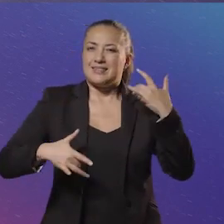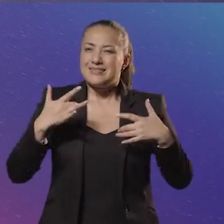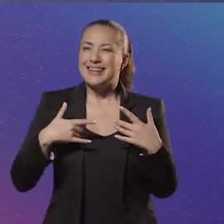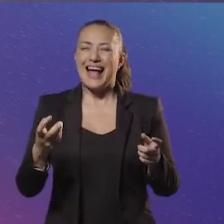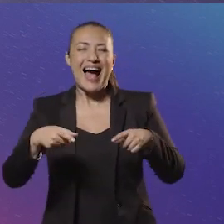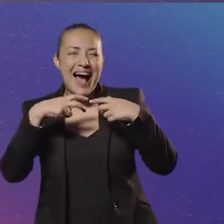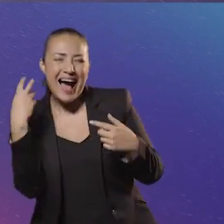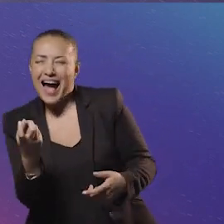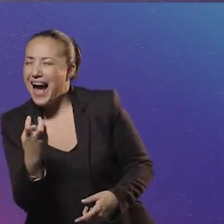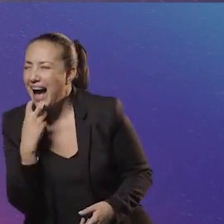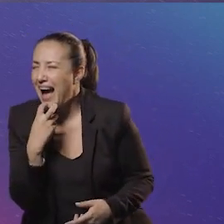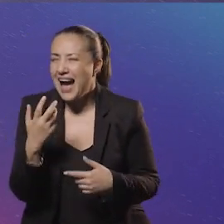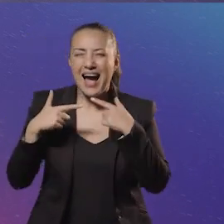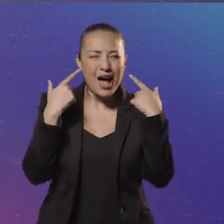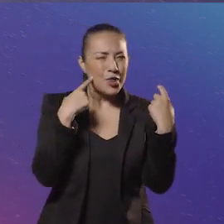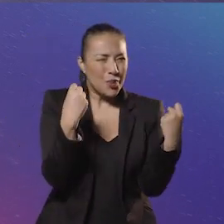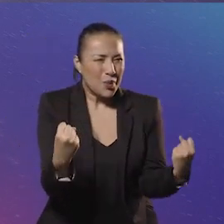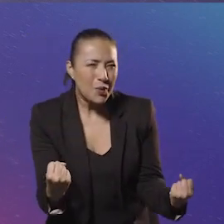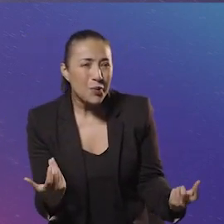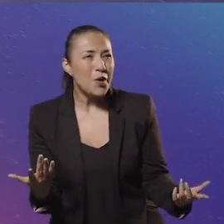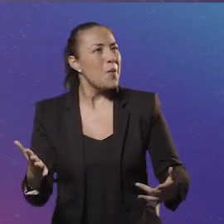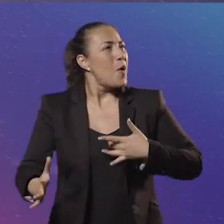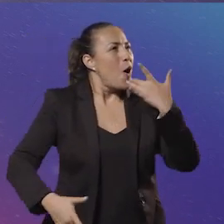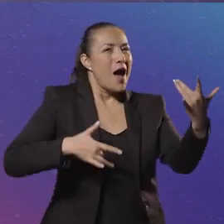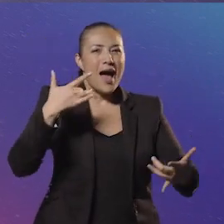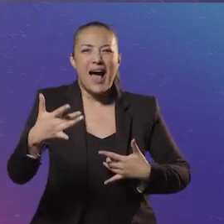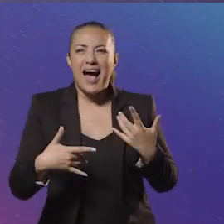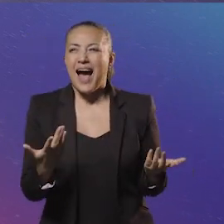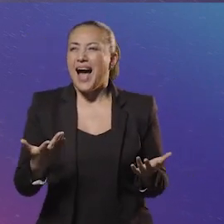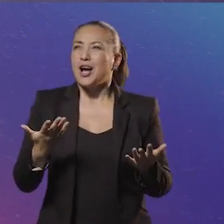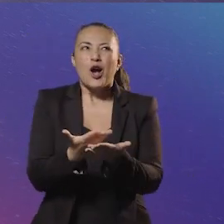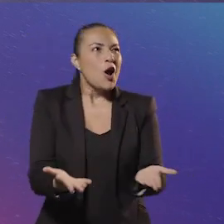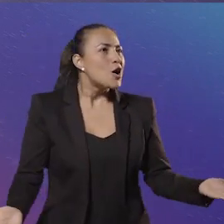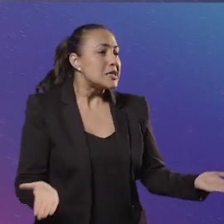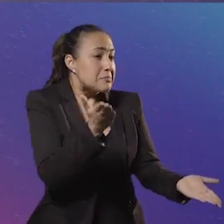Reírte duro, sabes, como disfrutar de las cosas que te pasan,